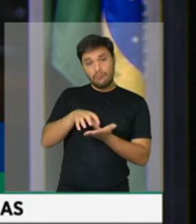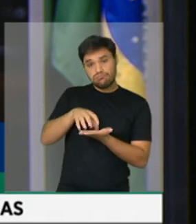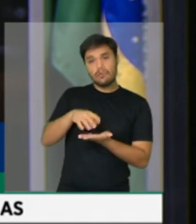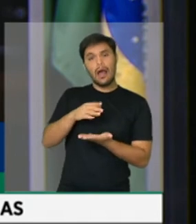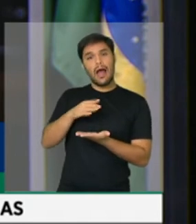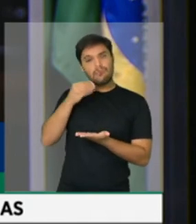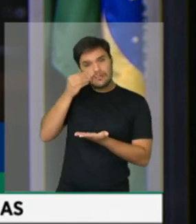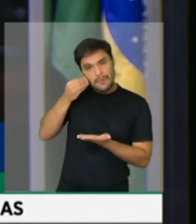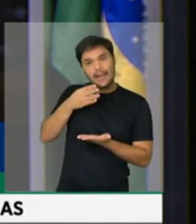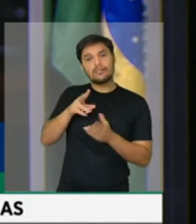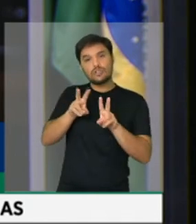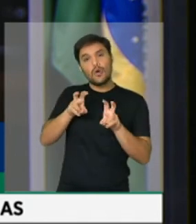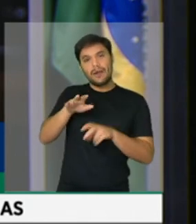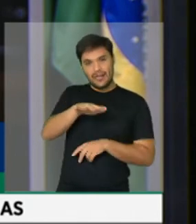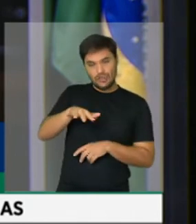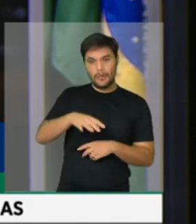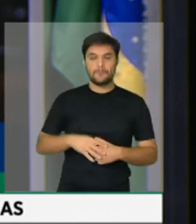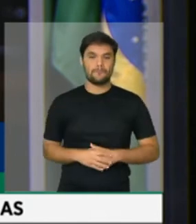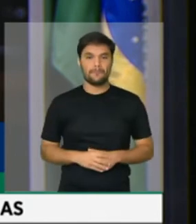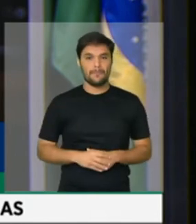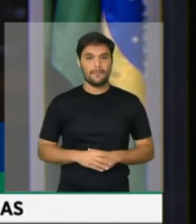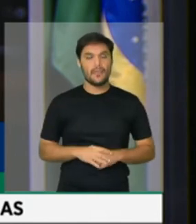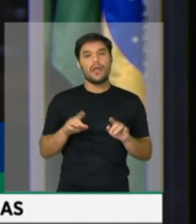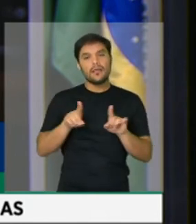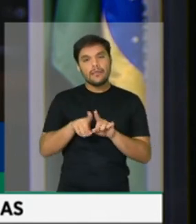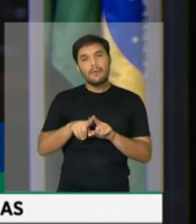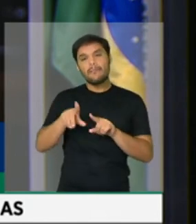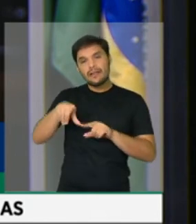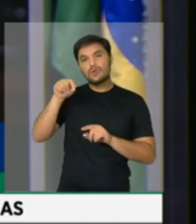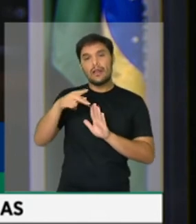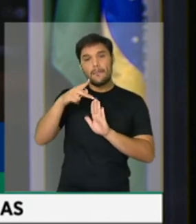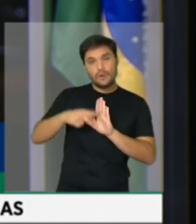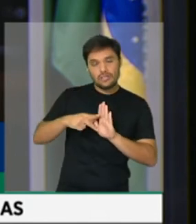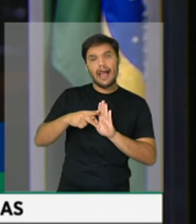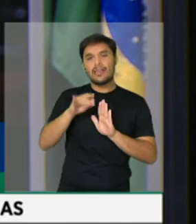E RESERVATÓRIOS DE FURNAS PROPUSEMOS NO SENTIDO DE QUE O